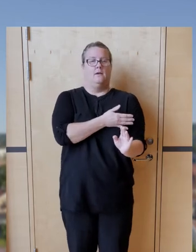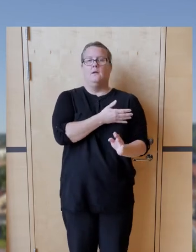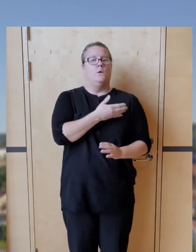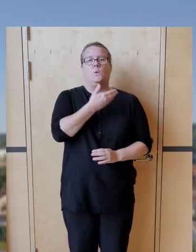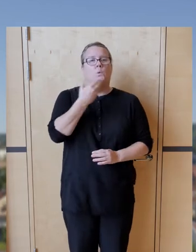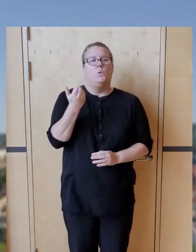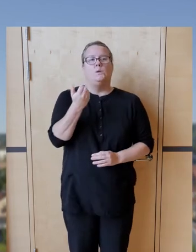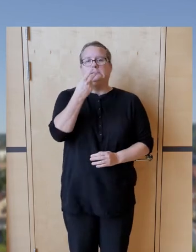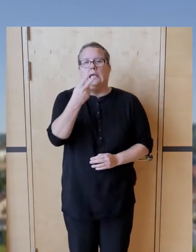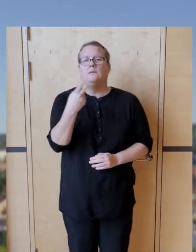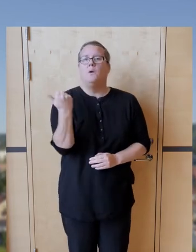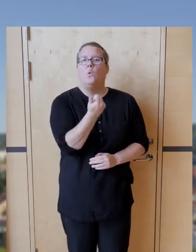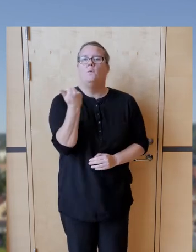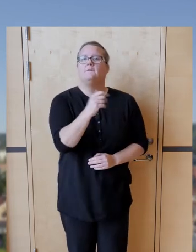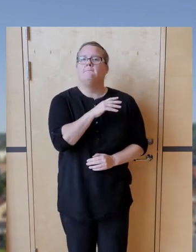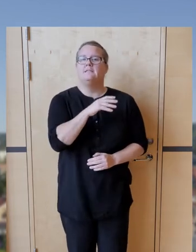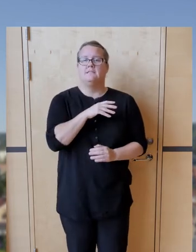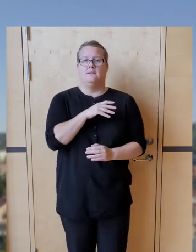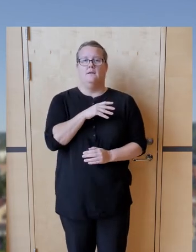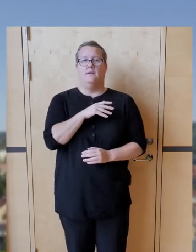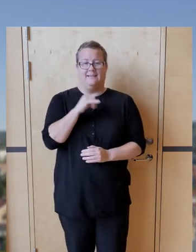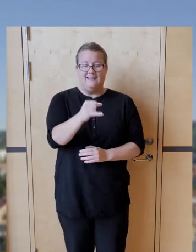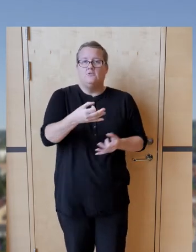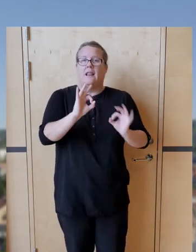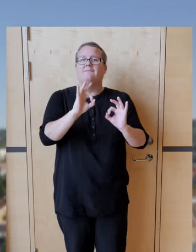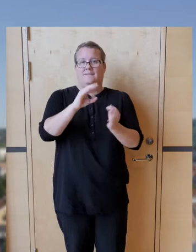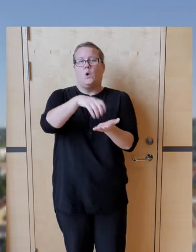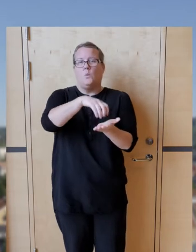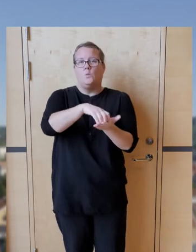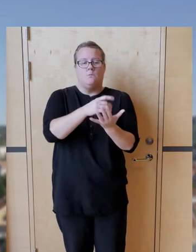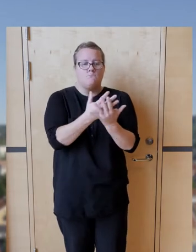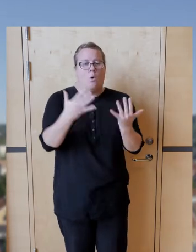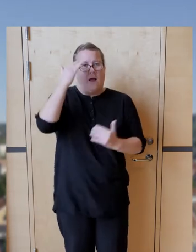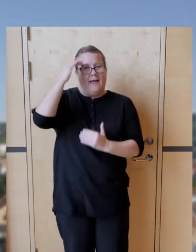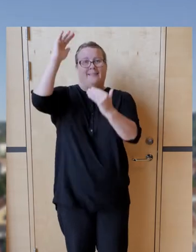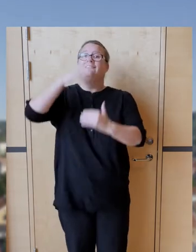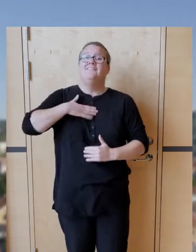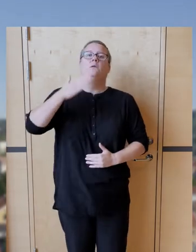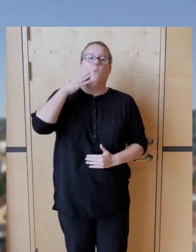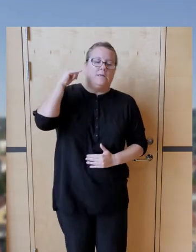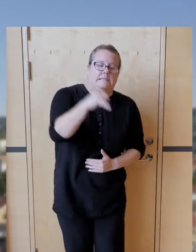Platser inte minst lokalt i Skellefteå kommun Hur många äldre vill bo och